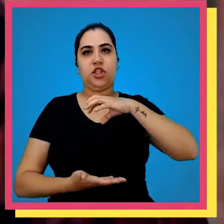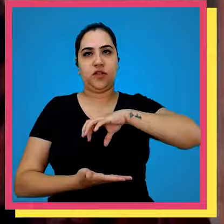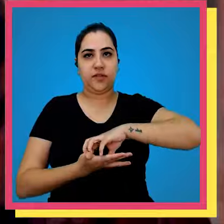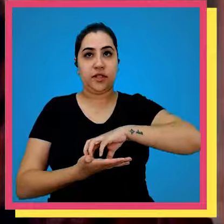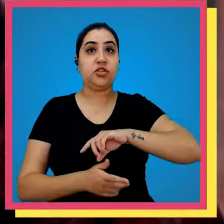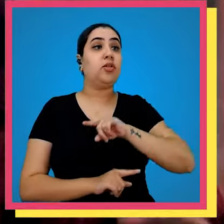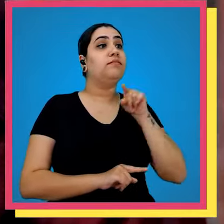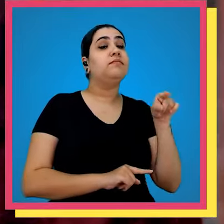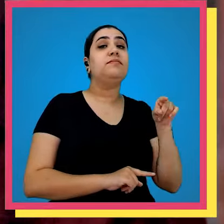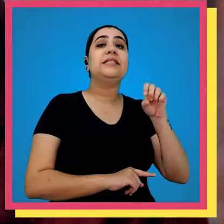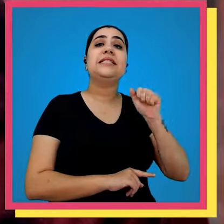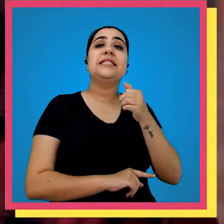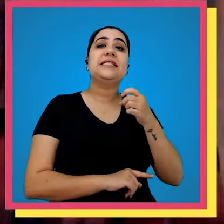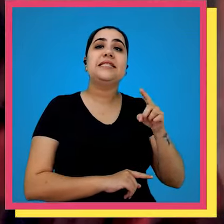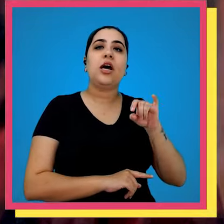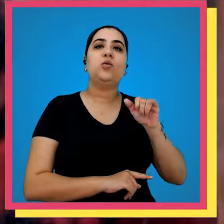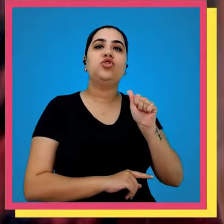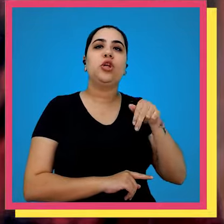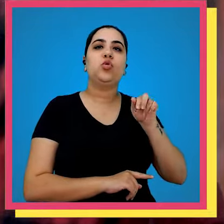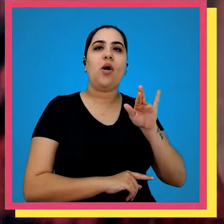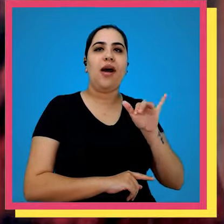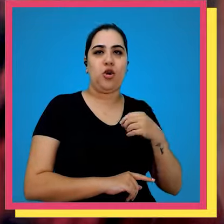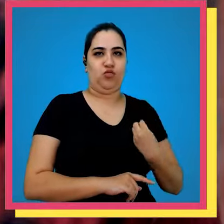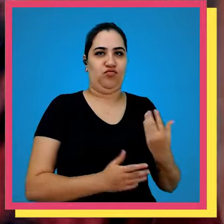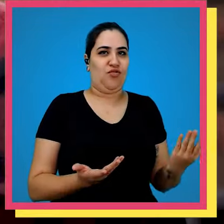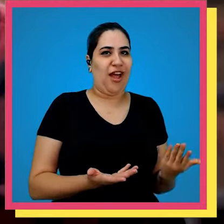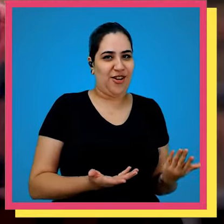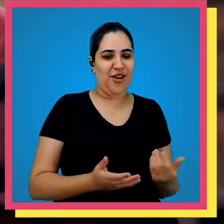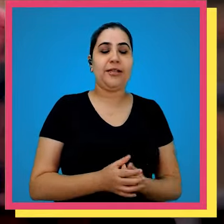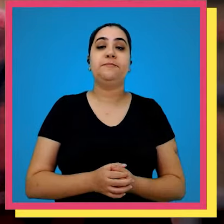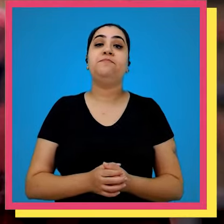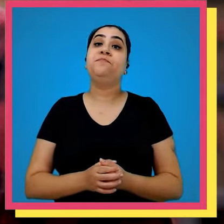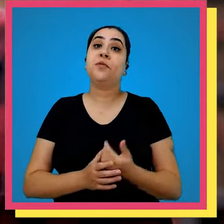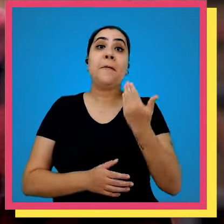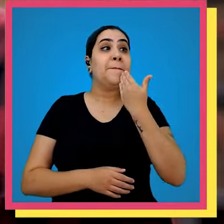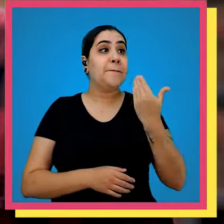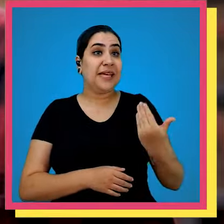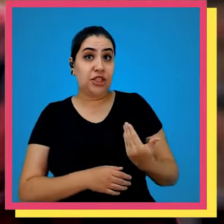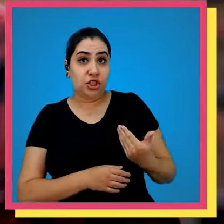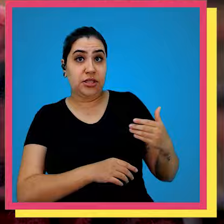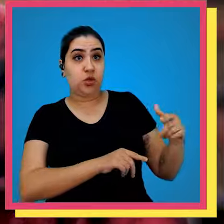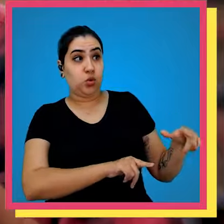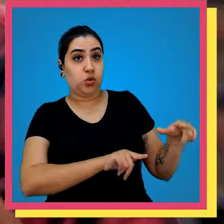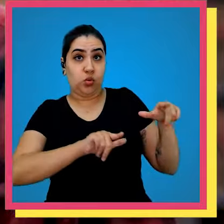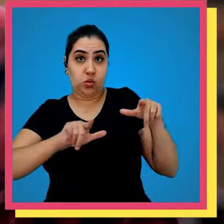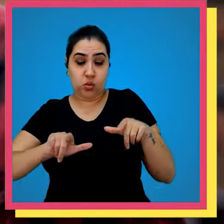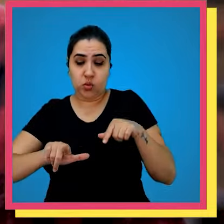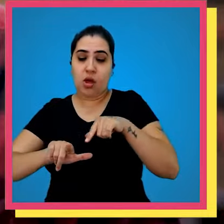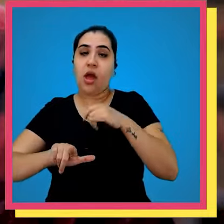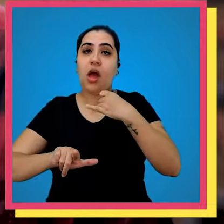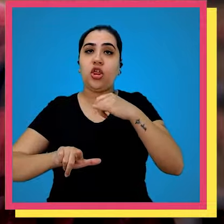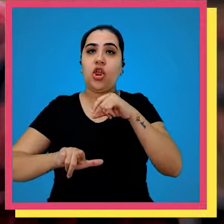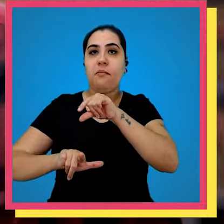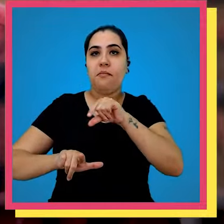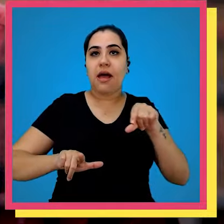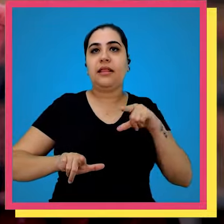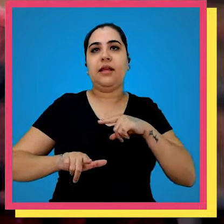de São Januário Onde nós estamos localizado é quando o pedido é gerado automaticamente já vem